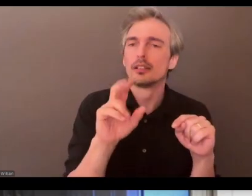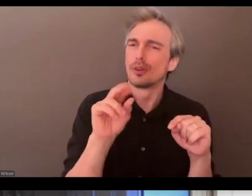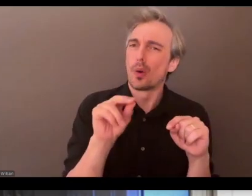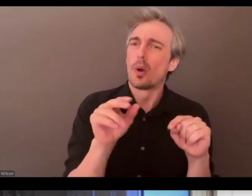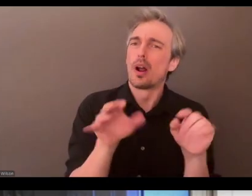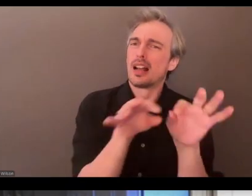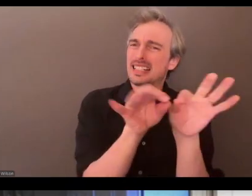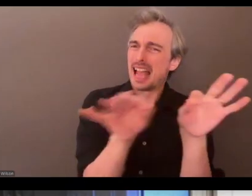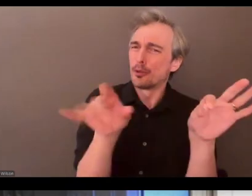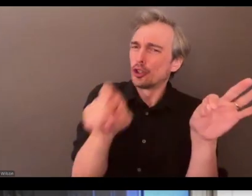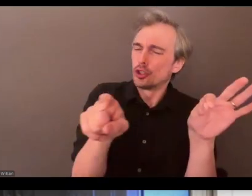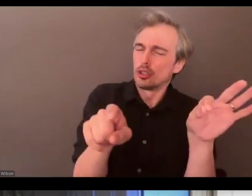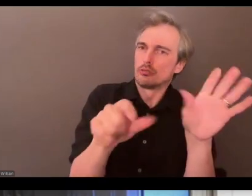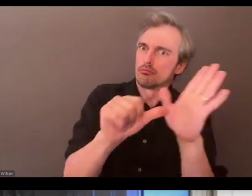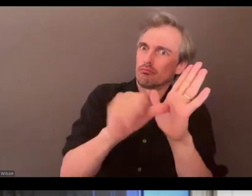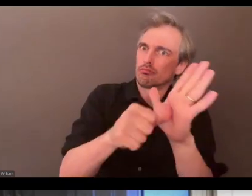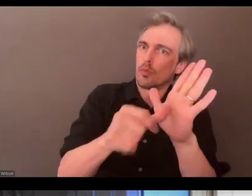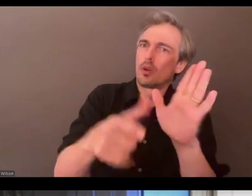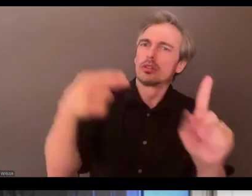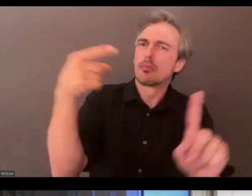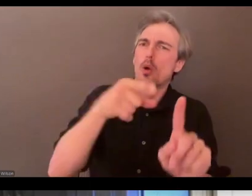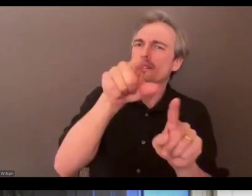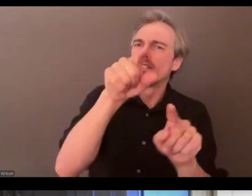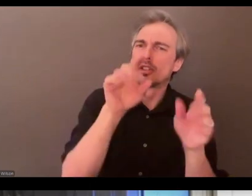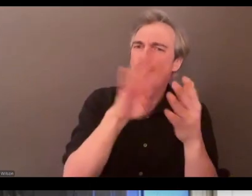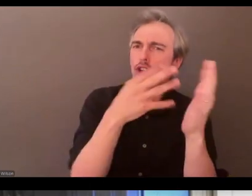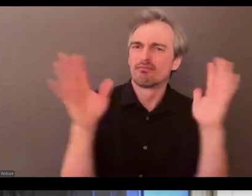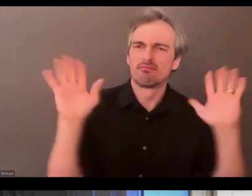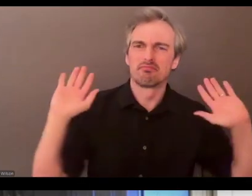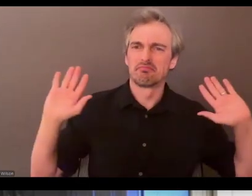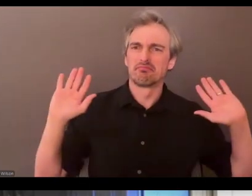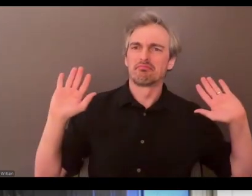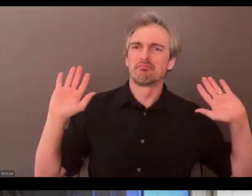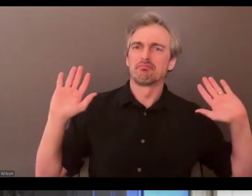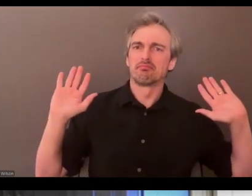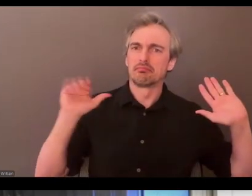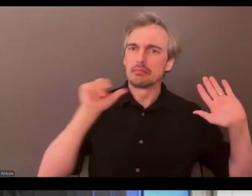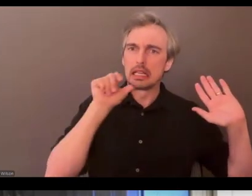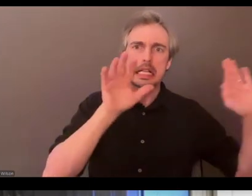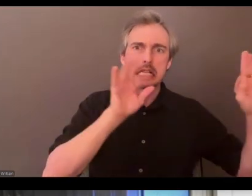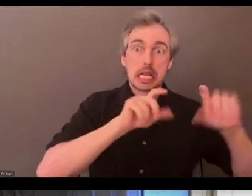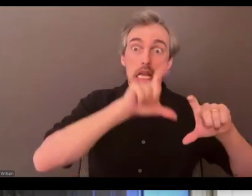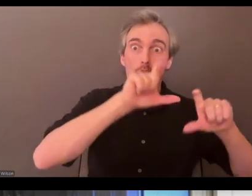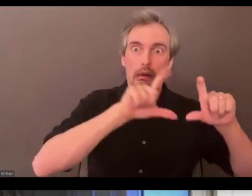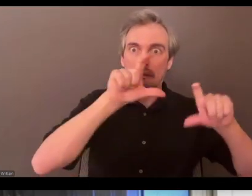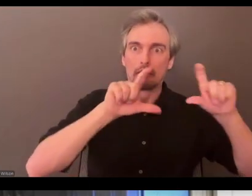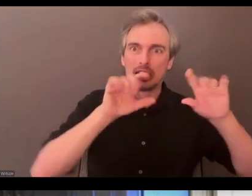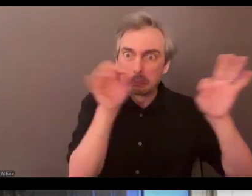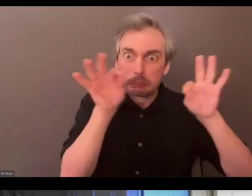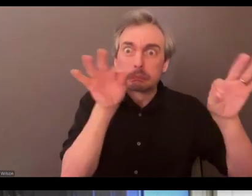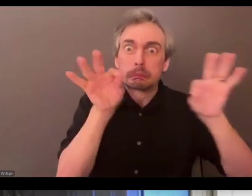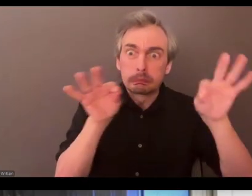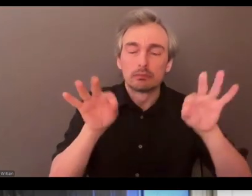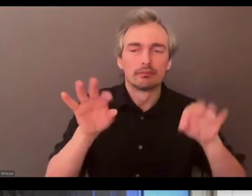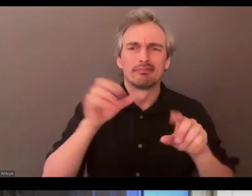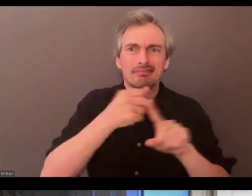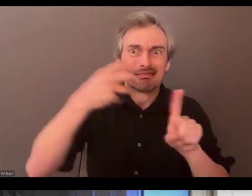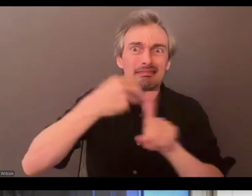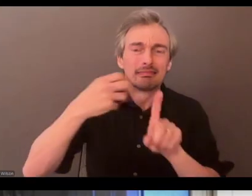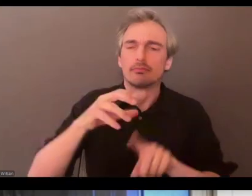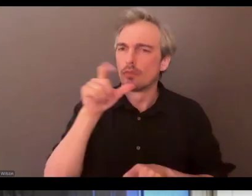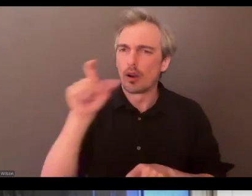そのグラフを含めることで何を示そうとしているのか？そして、 複雑なダッシュボ ードには平易な言葉で要約を提供しましょう。